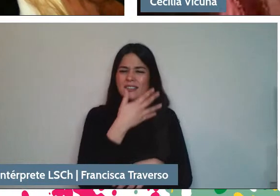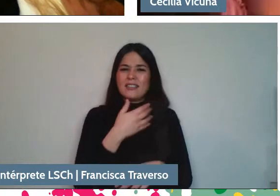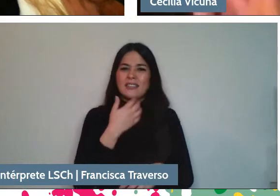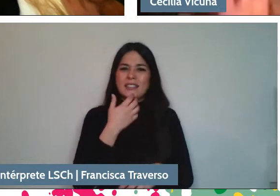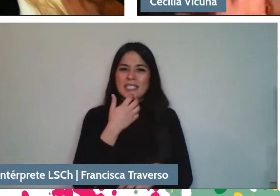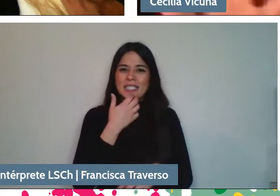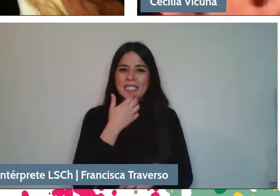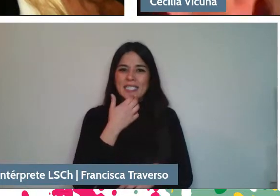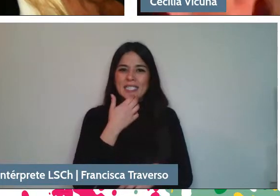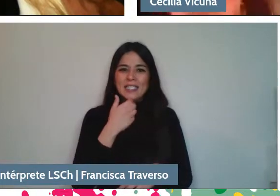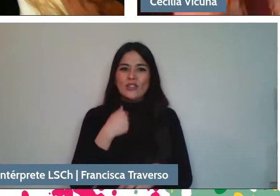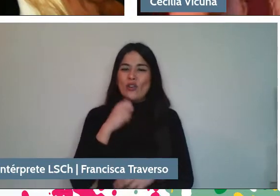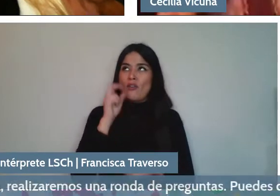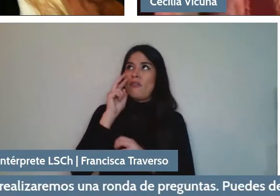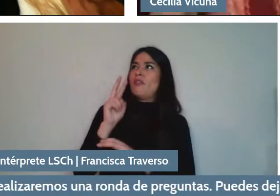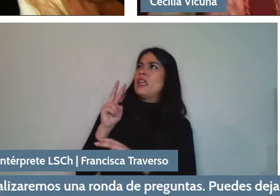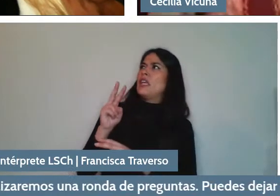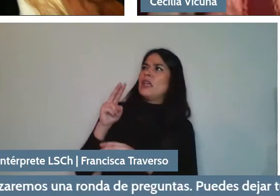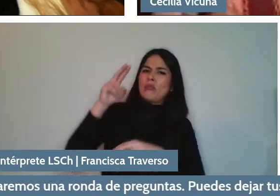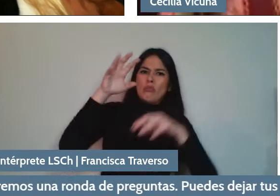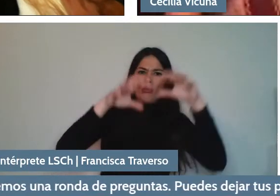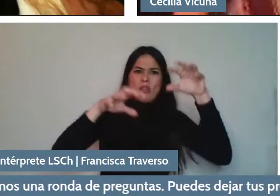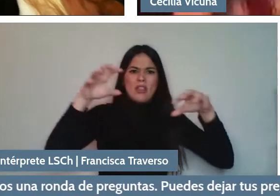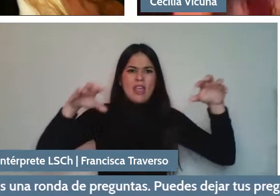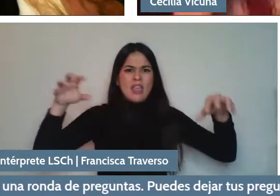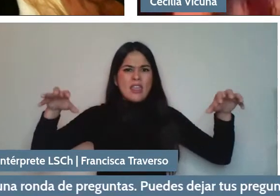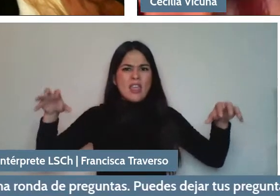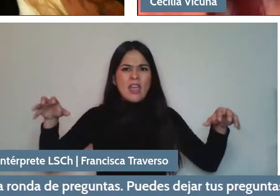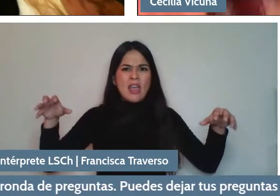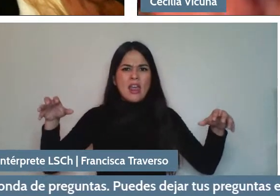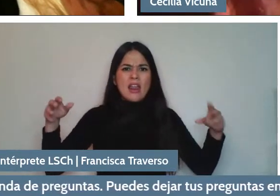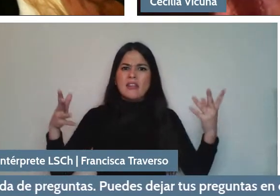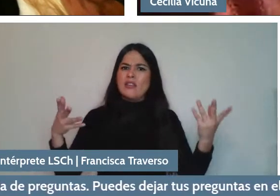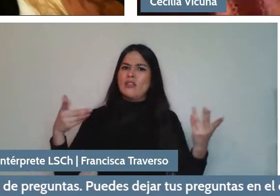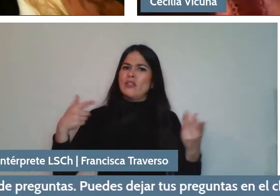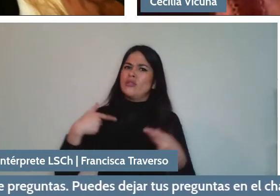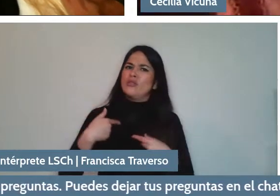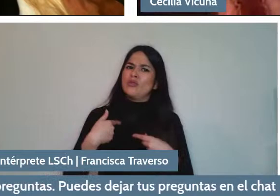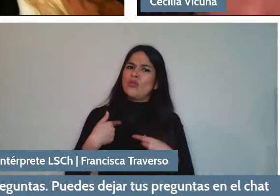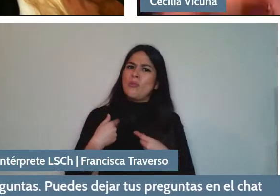Y yo veo esas montañas negras y me pareció algo muy parecido a lo que me había pasado Concón.